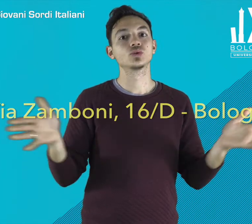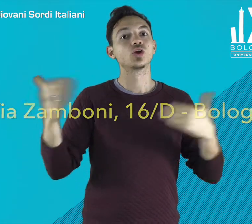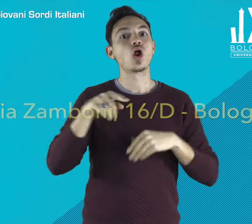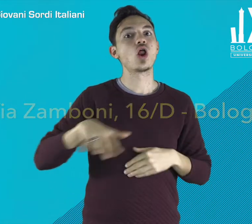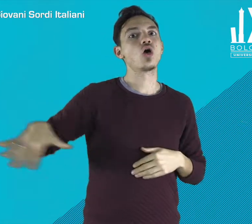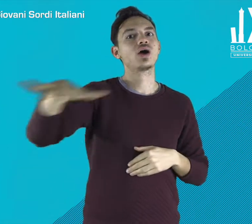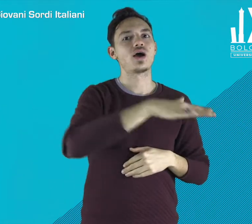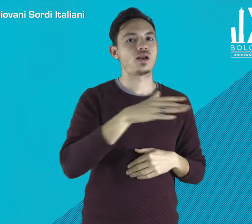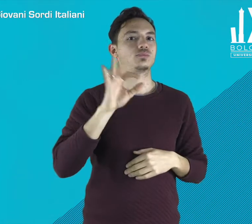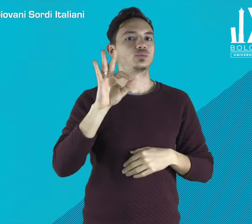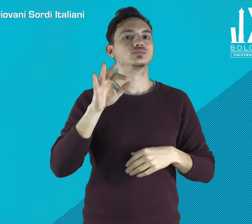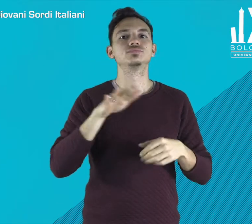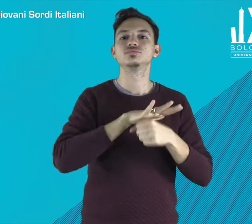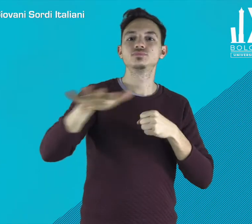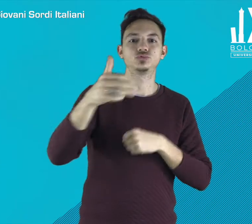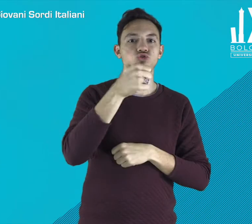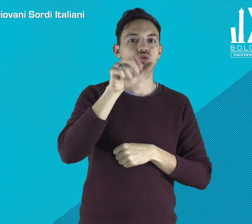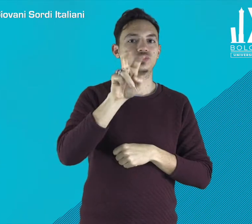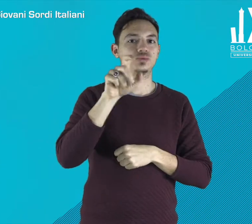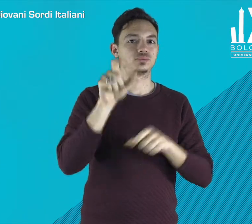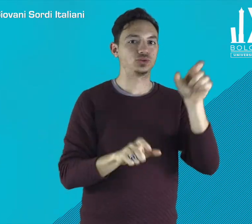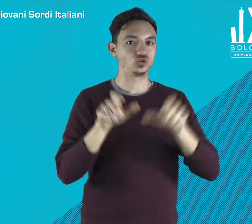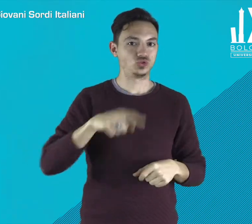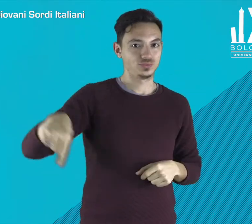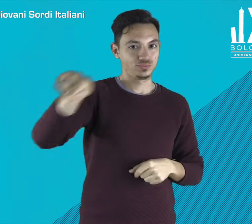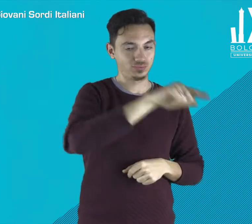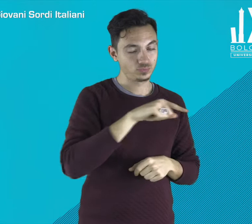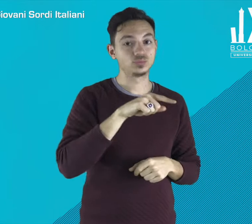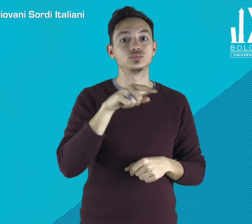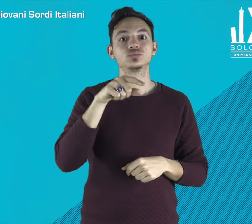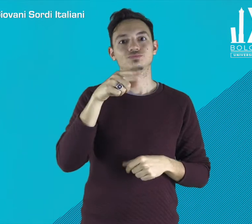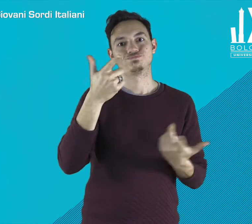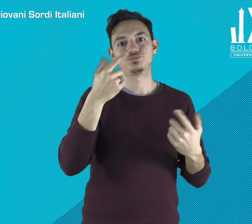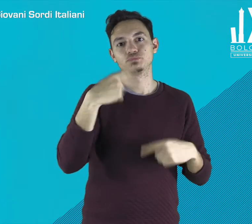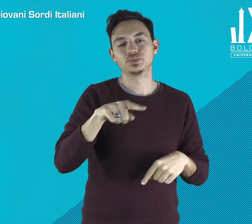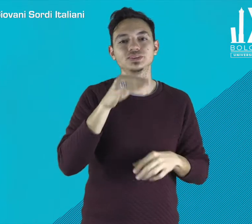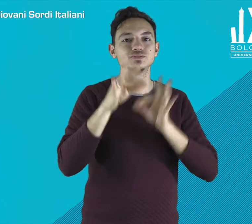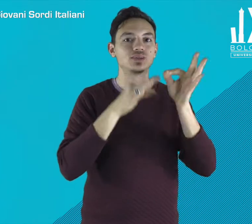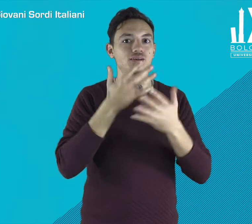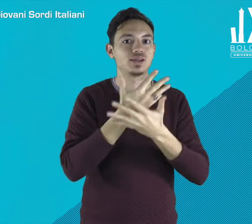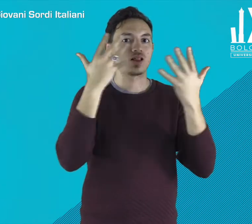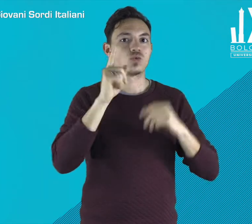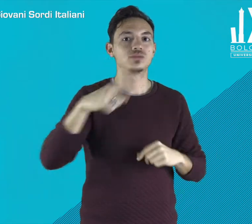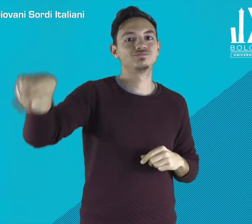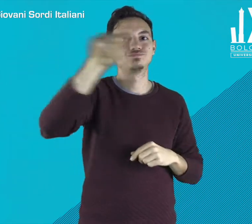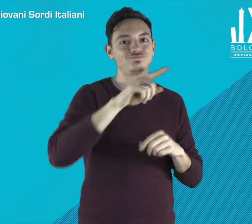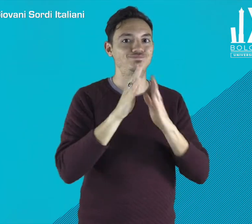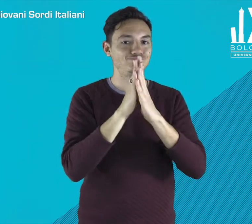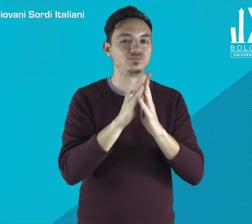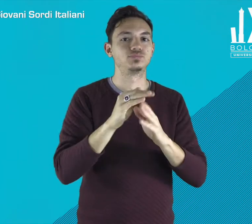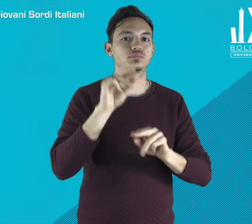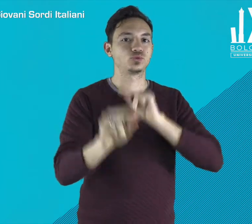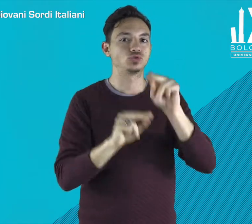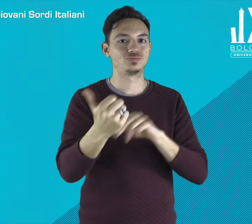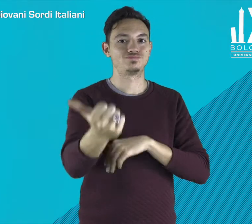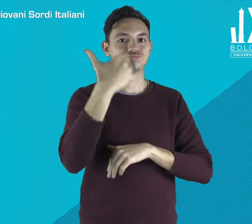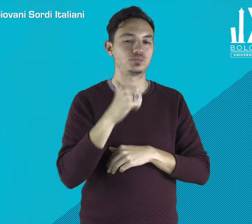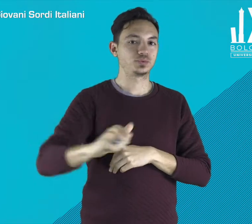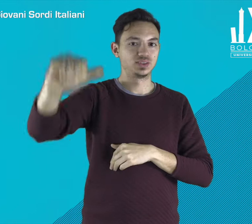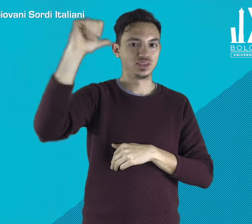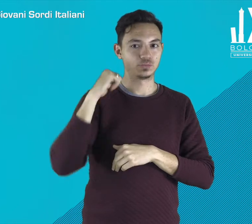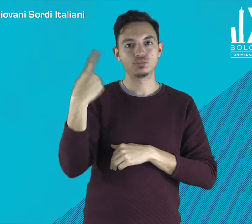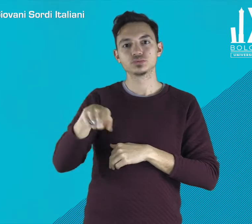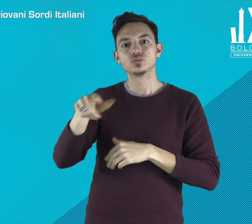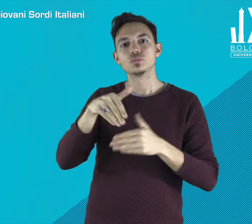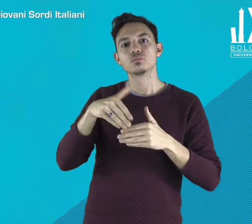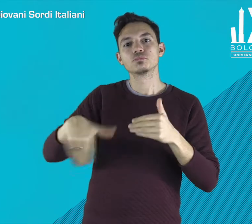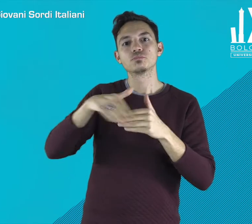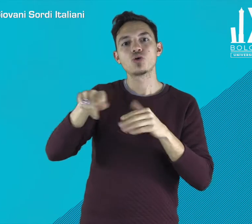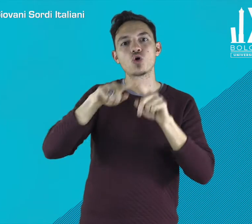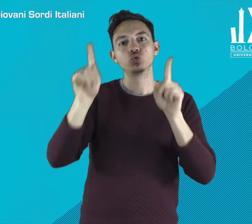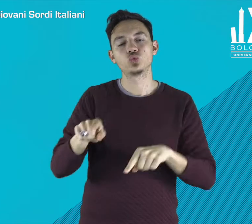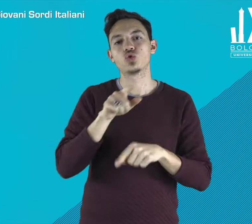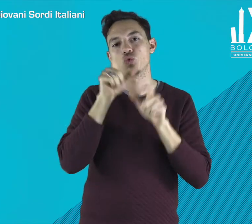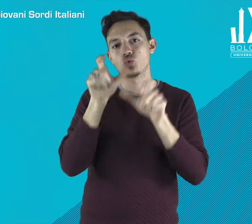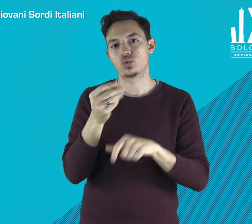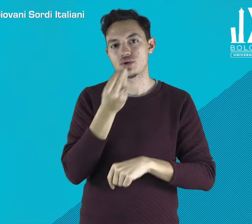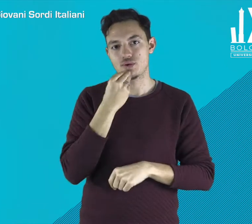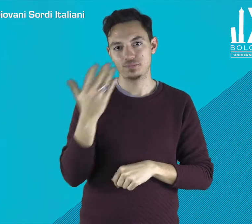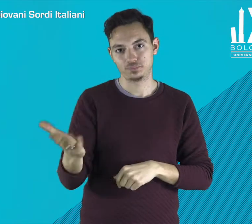che dispone di 120 posti, il che significa che è preferibile prenotare il prima possibile, compilando l'apposito modulo